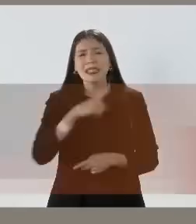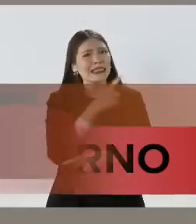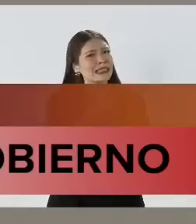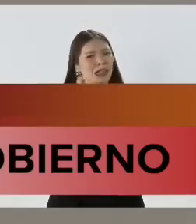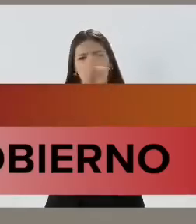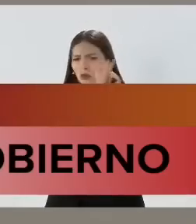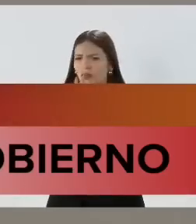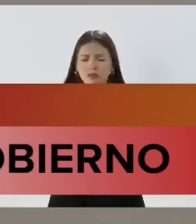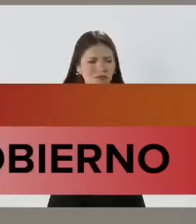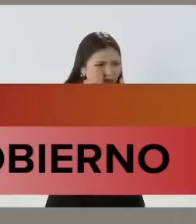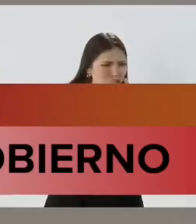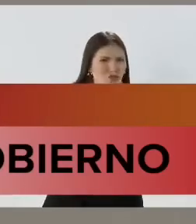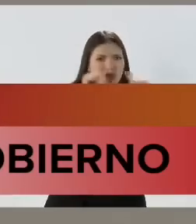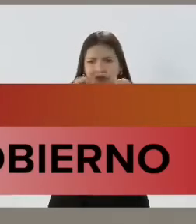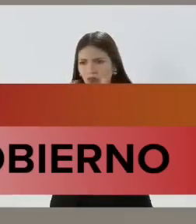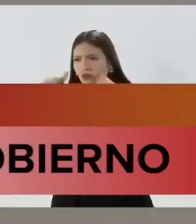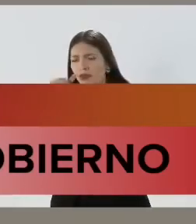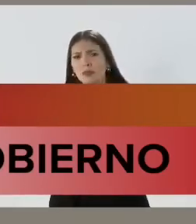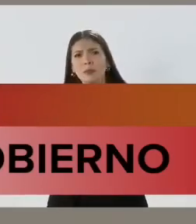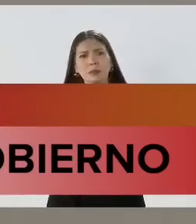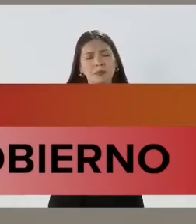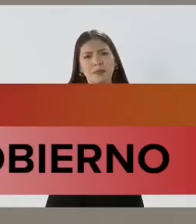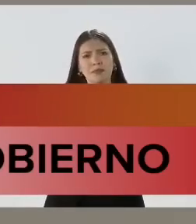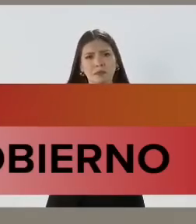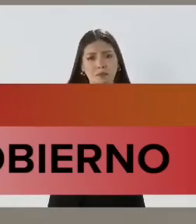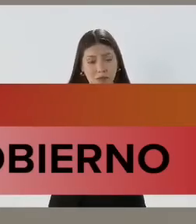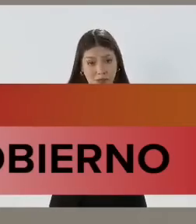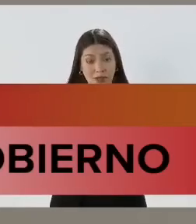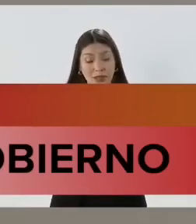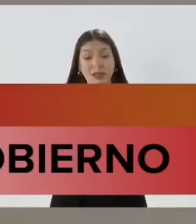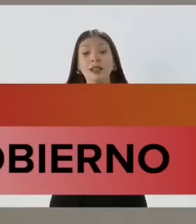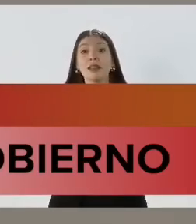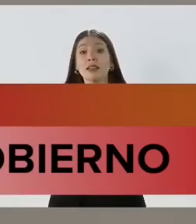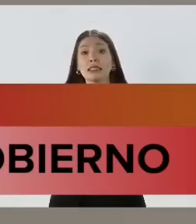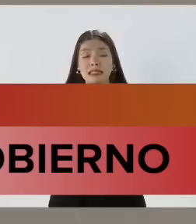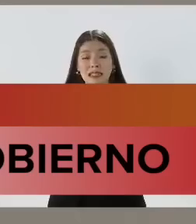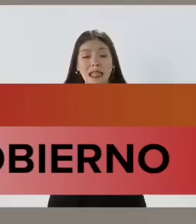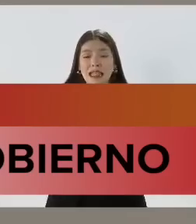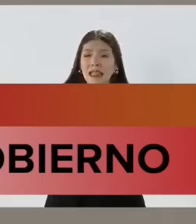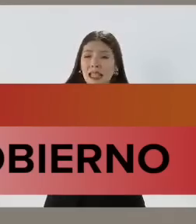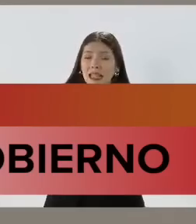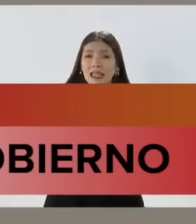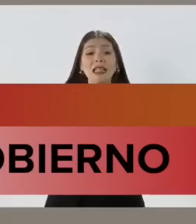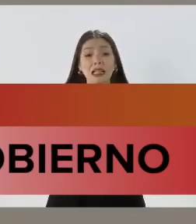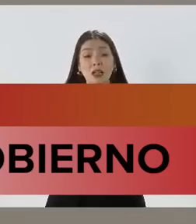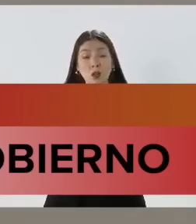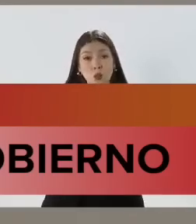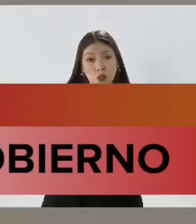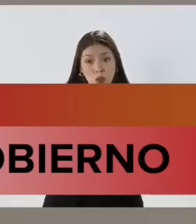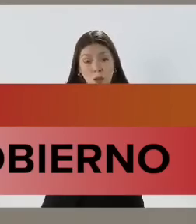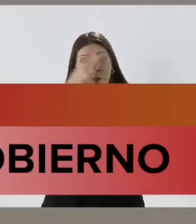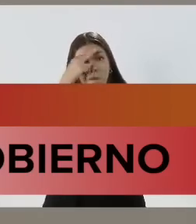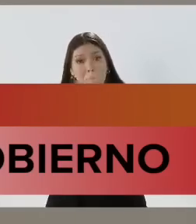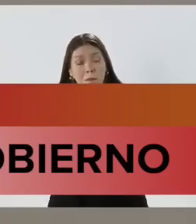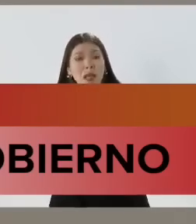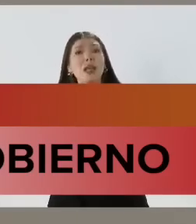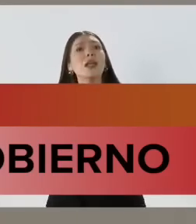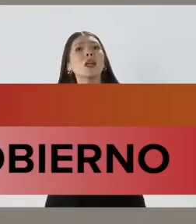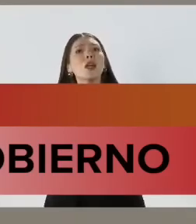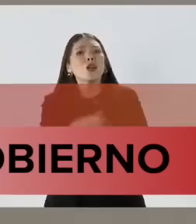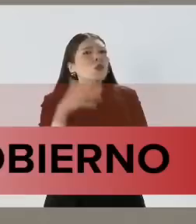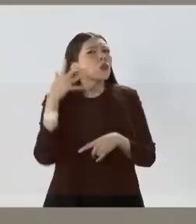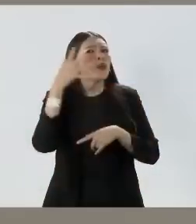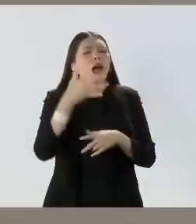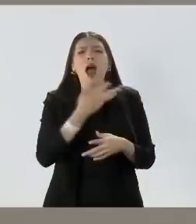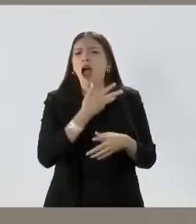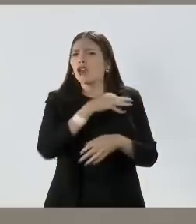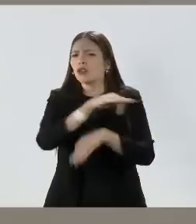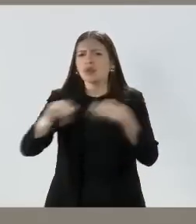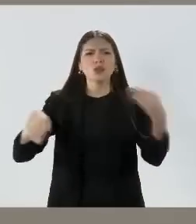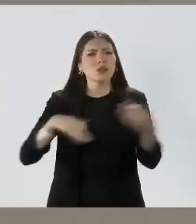buscamos hacer de esta ciudad un lugar donde todas y todos tengan los mismos derechos sin importar